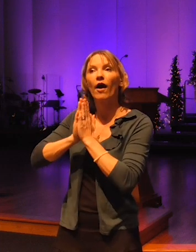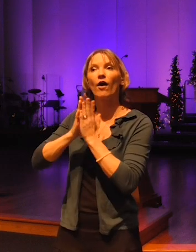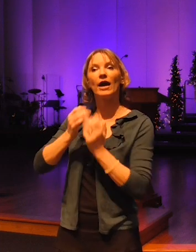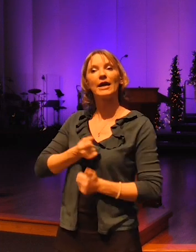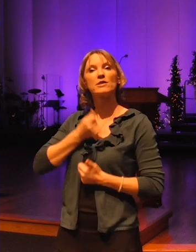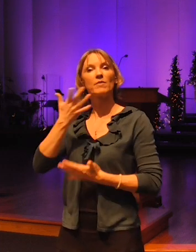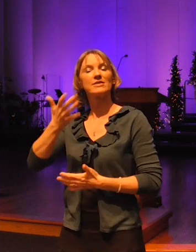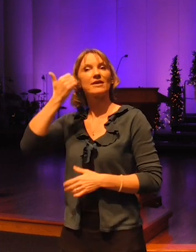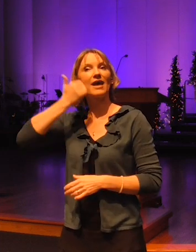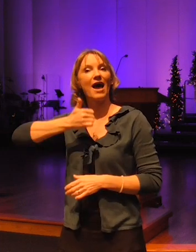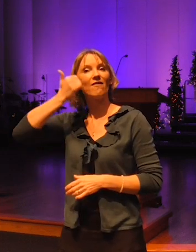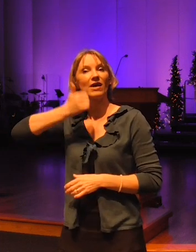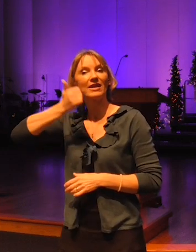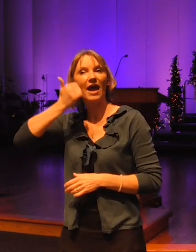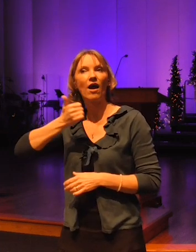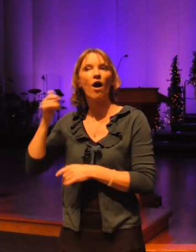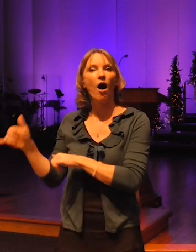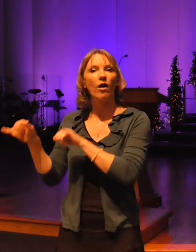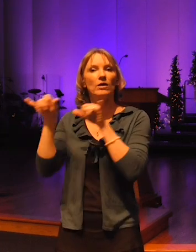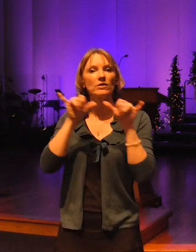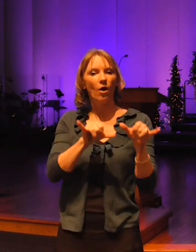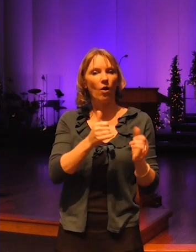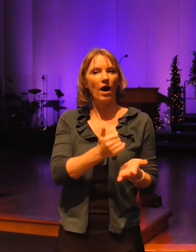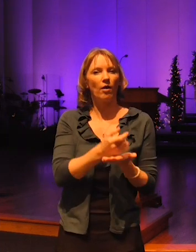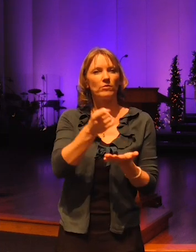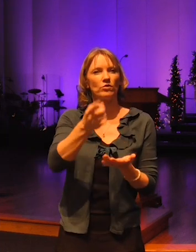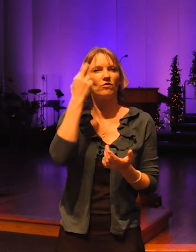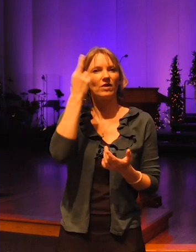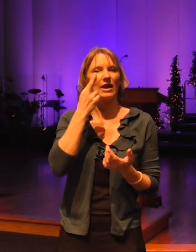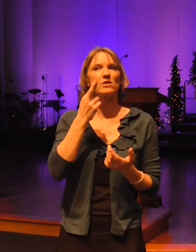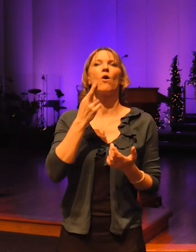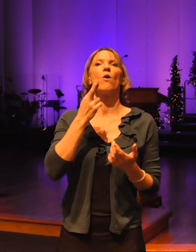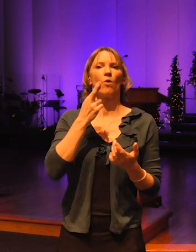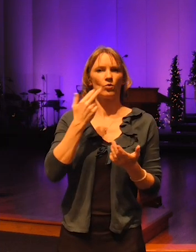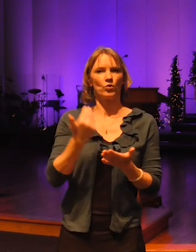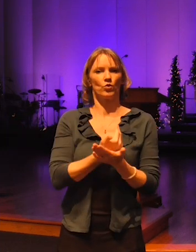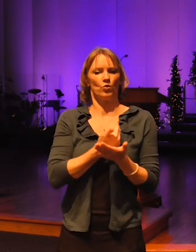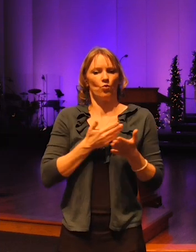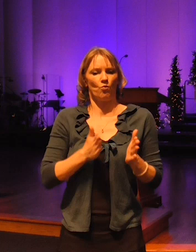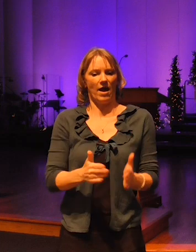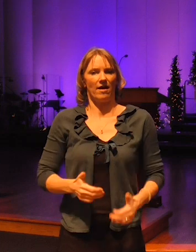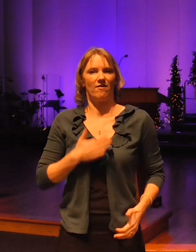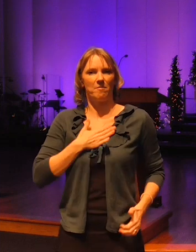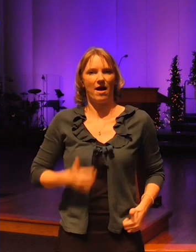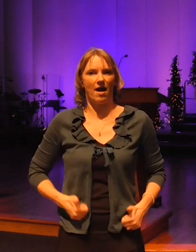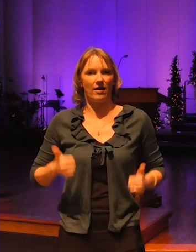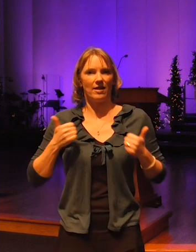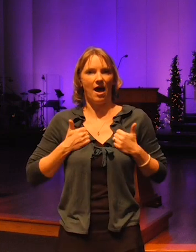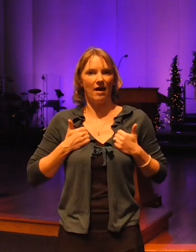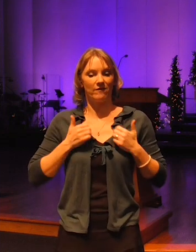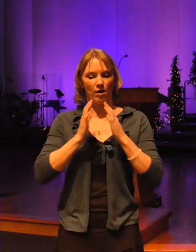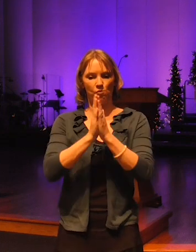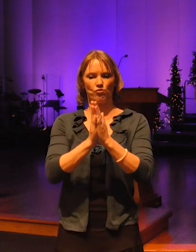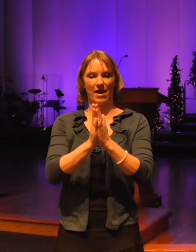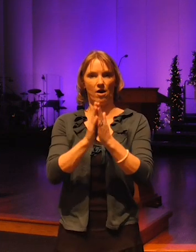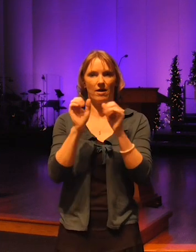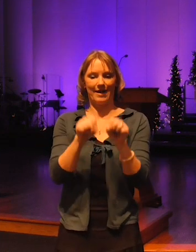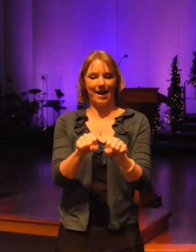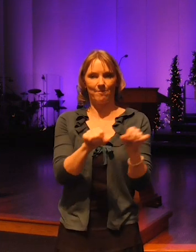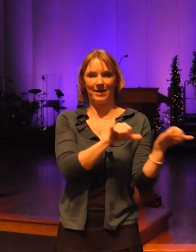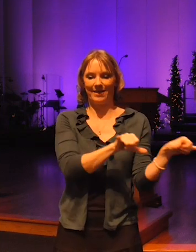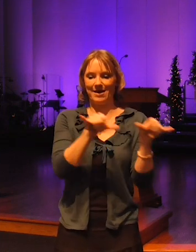te llama a una mejor forma de vida. Está bien dejar que esos médiums No tienes que ser malo